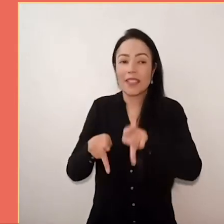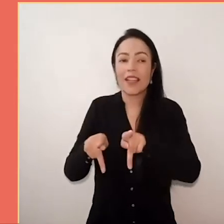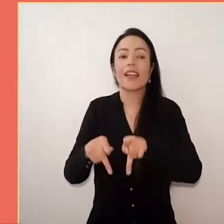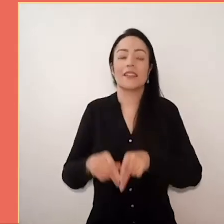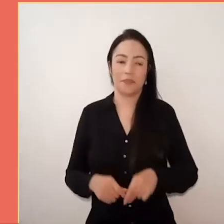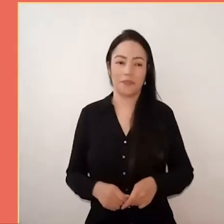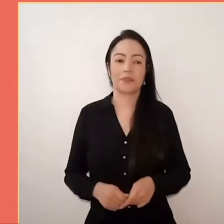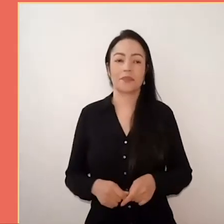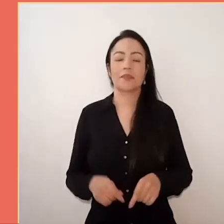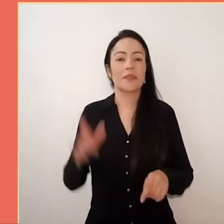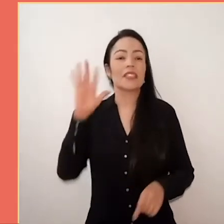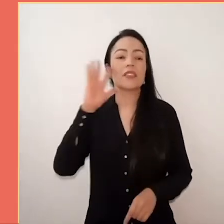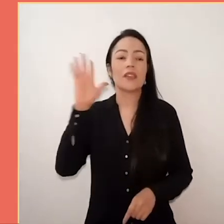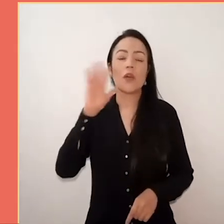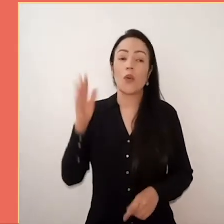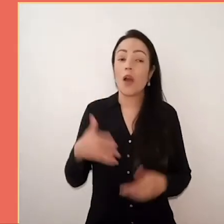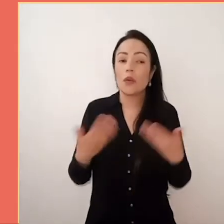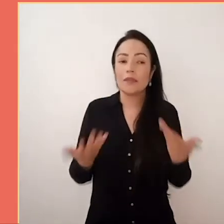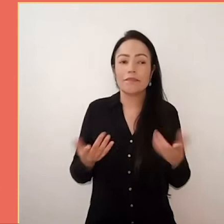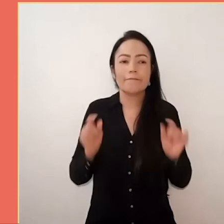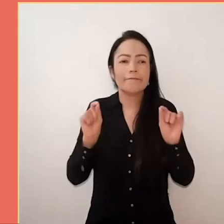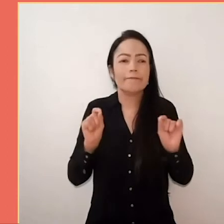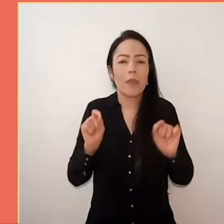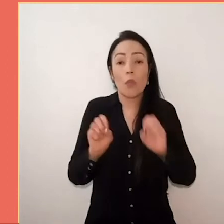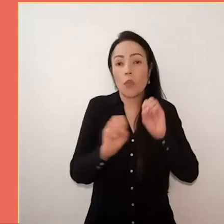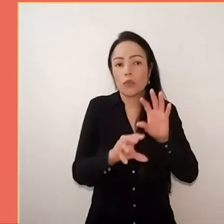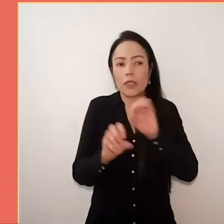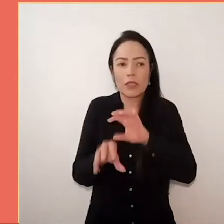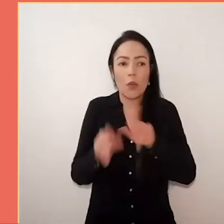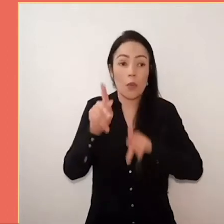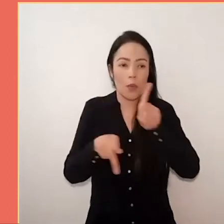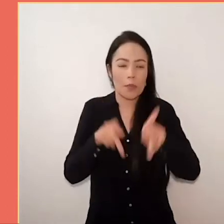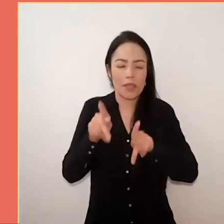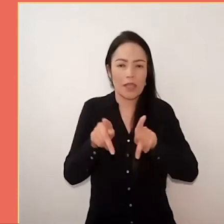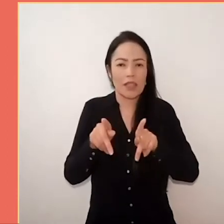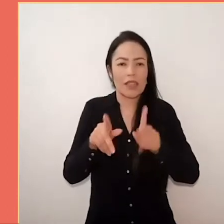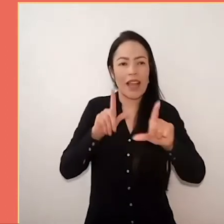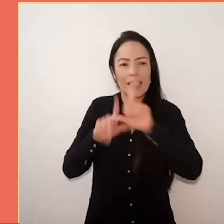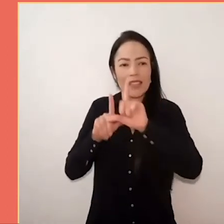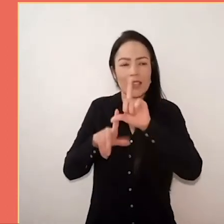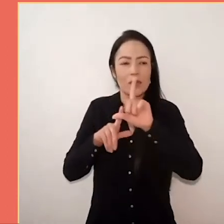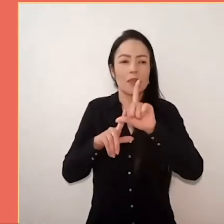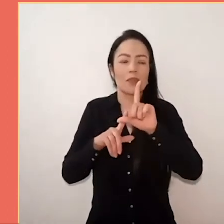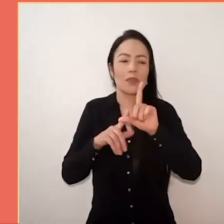pra que reflexões a respeito da educação pública, da literatura, do acesso à literatura,